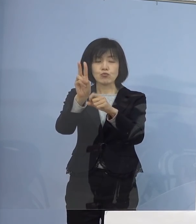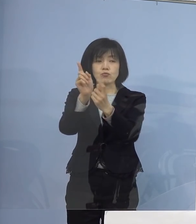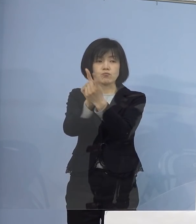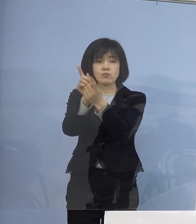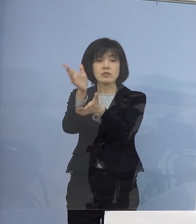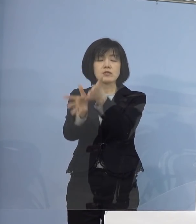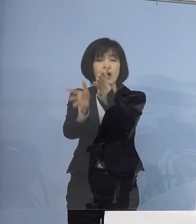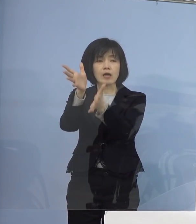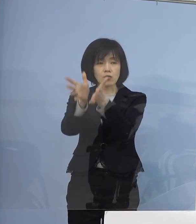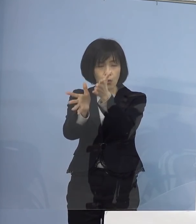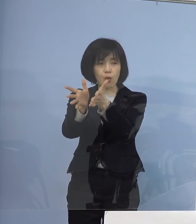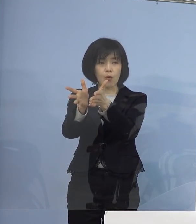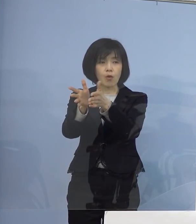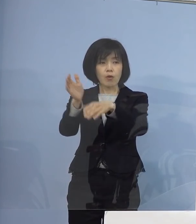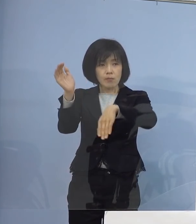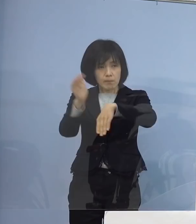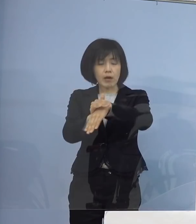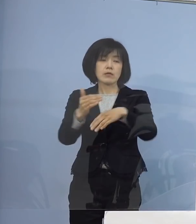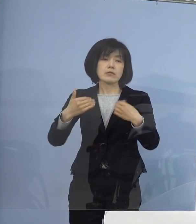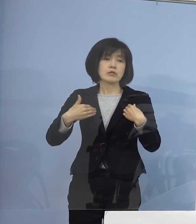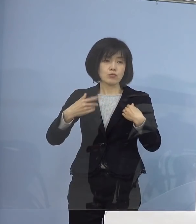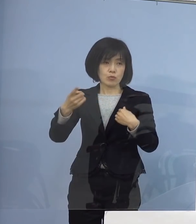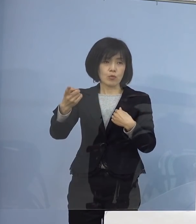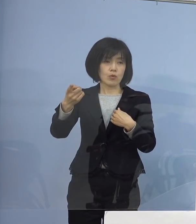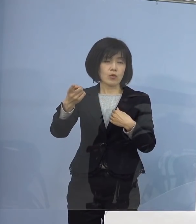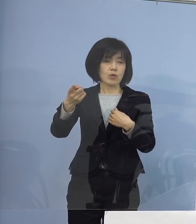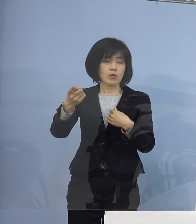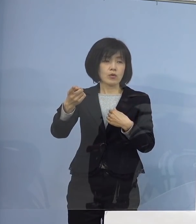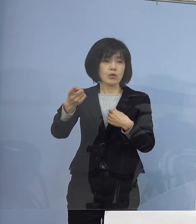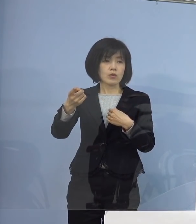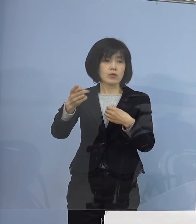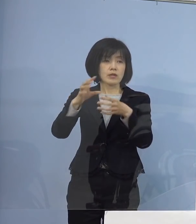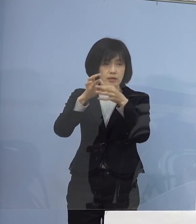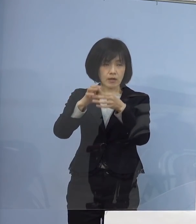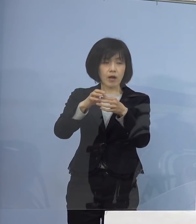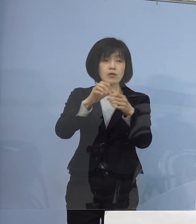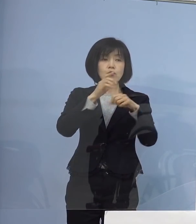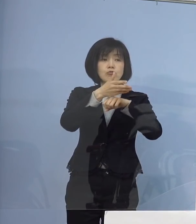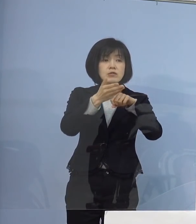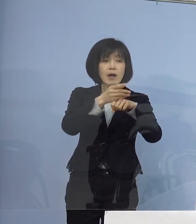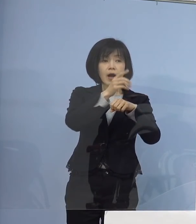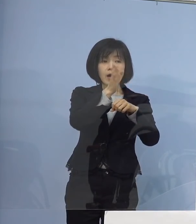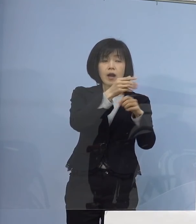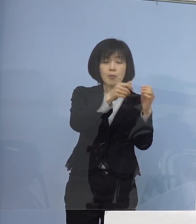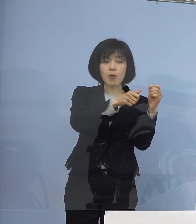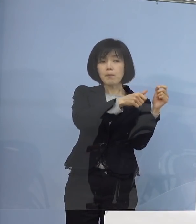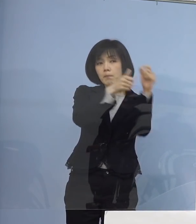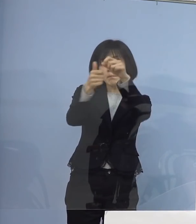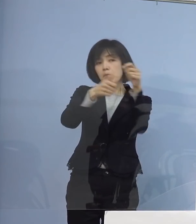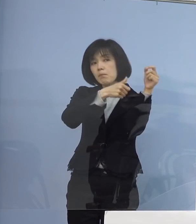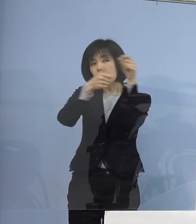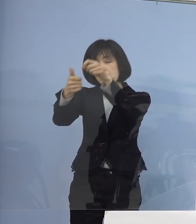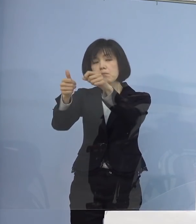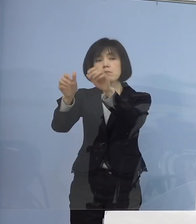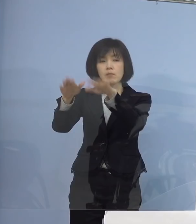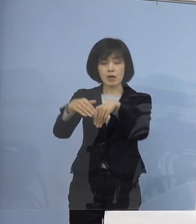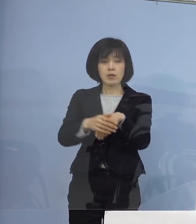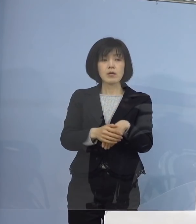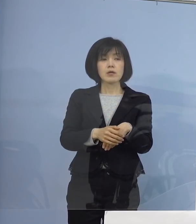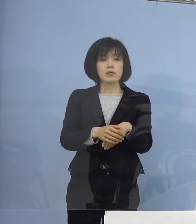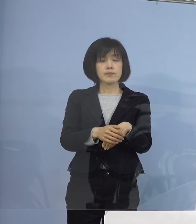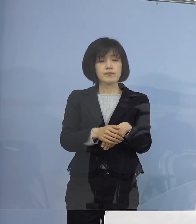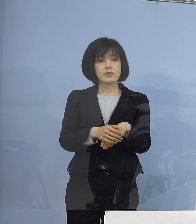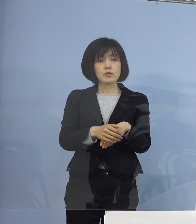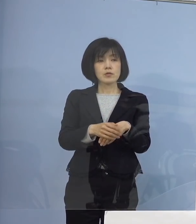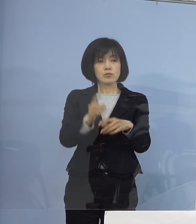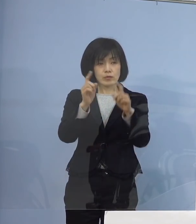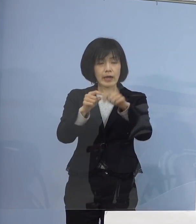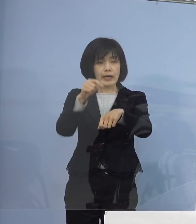ということでそうした確保していくというのも時間と そしてマンパワーが必要となりますので